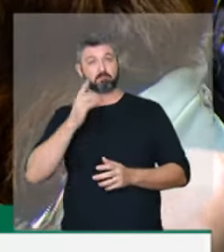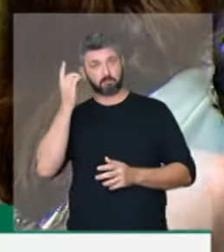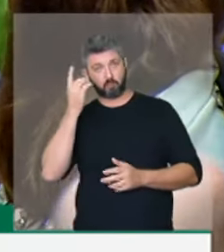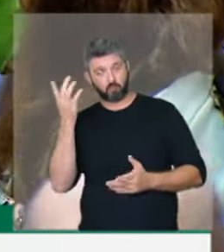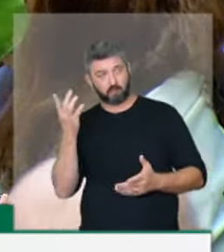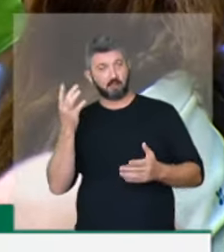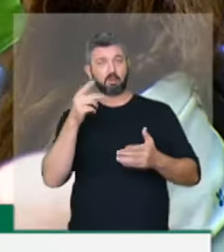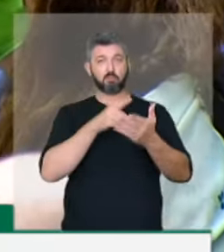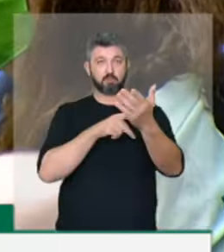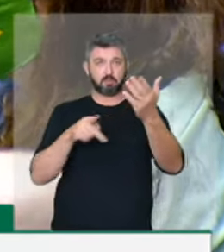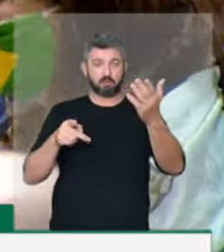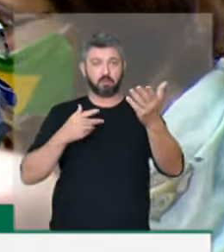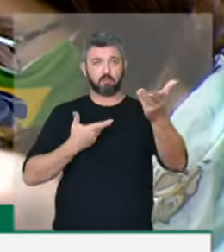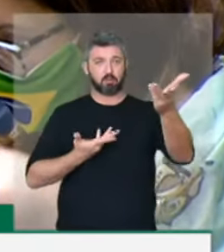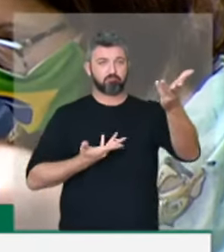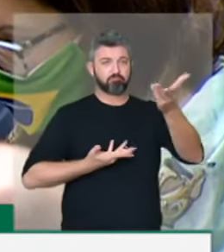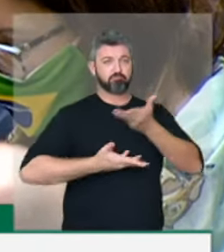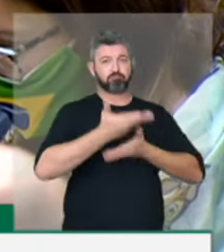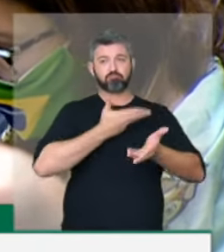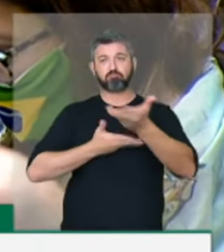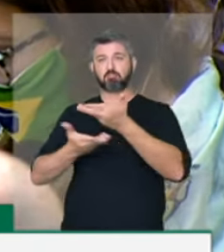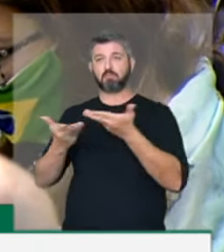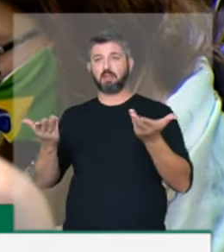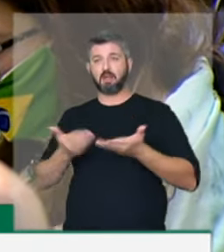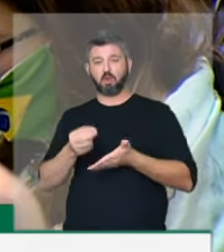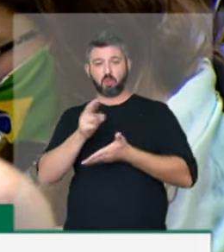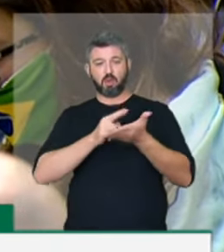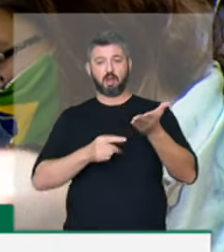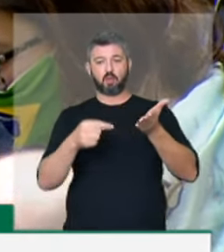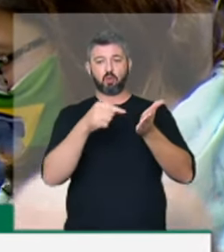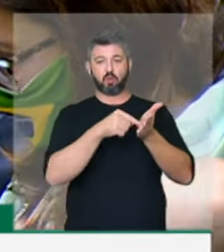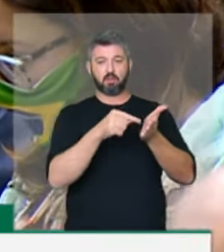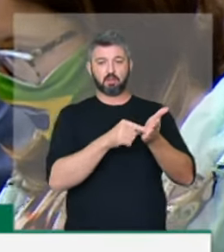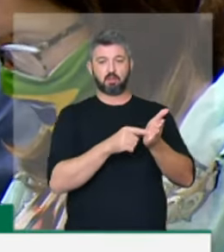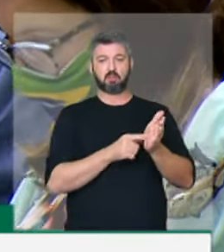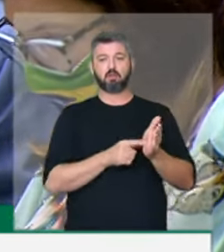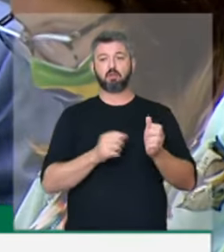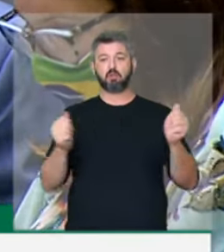AQUI DIVIDIR, PRESIDENTE, ESSA RELATORIA COM TODOS OS 513 DEPUTADOS. FAZER UMA